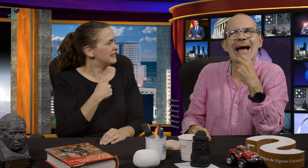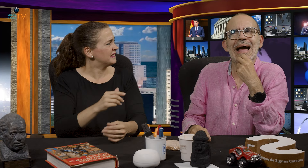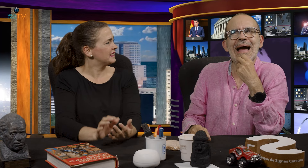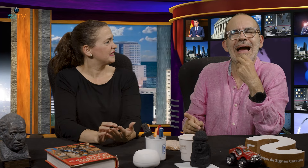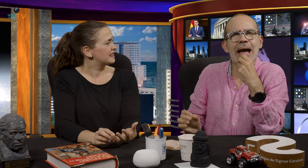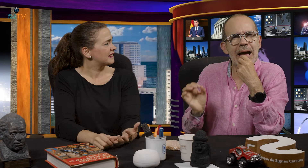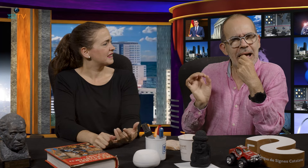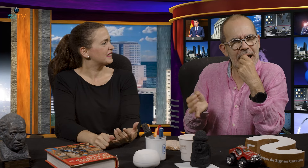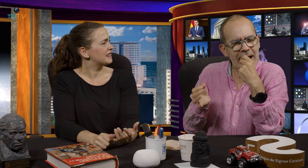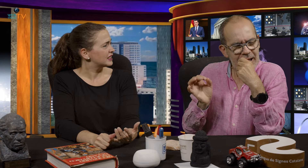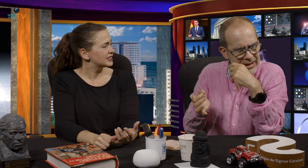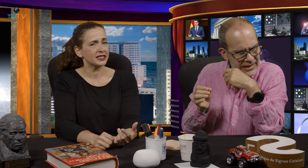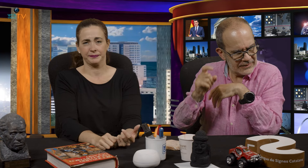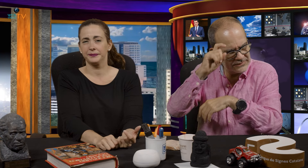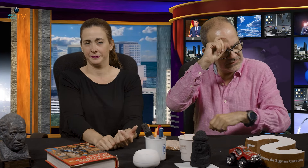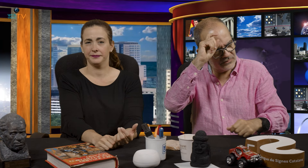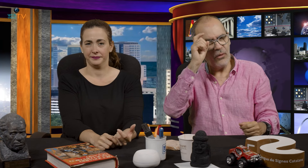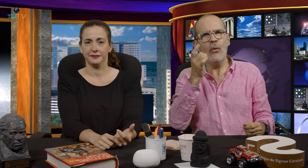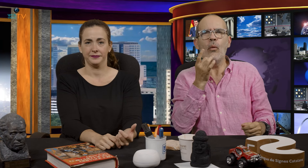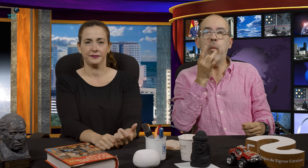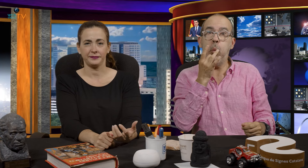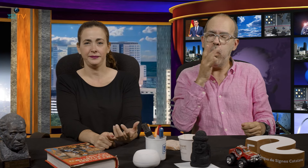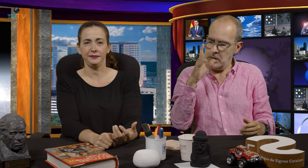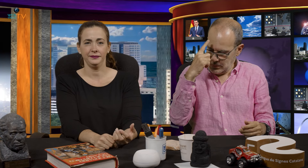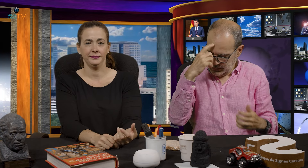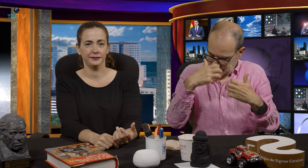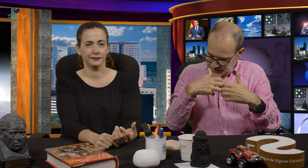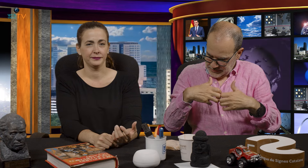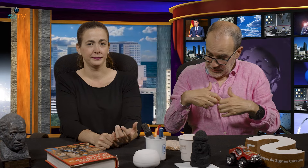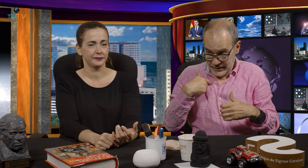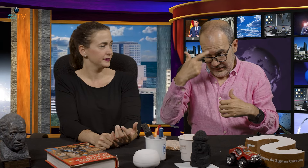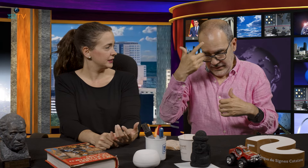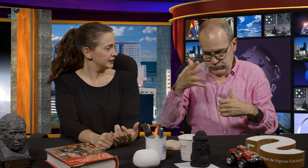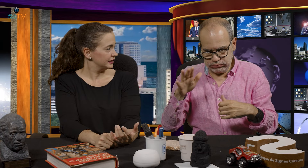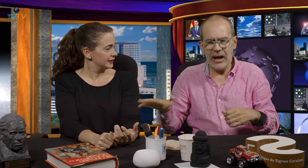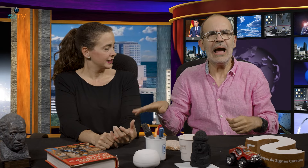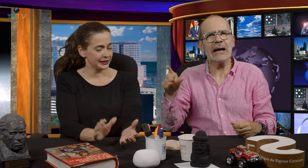Ah, sí, cierto. ¿Cómo se llamaba el bar? Tengo la cabeza que ya no rinde tan bien…